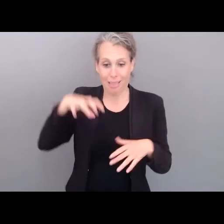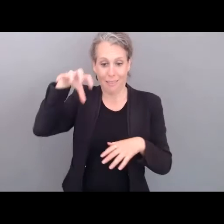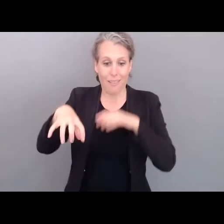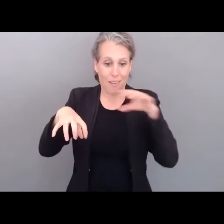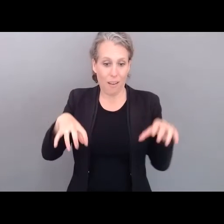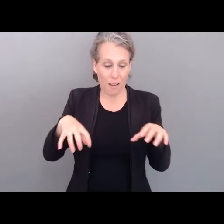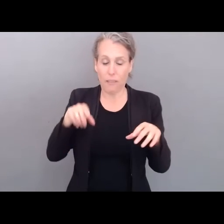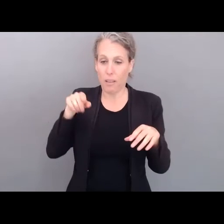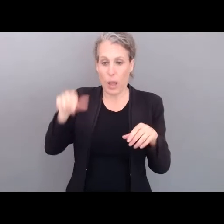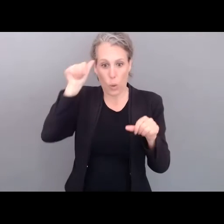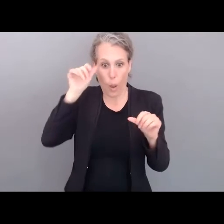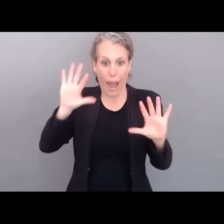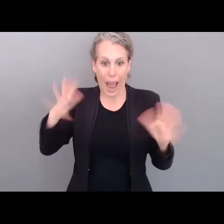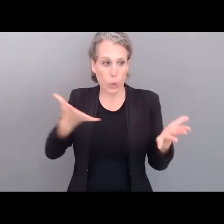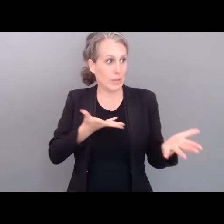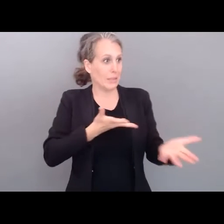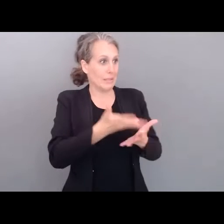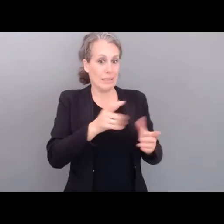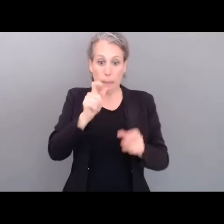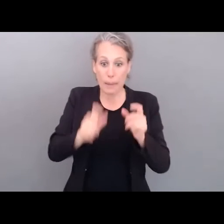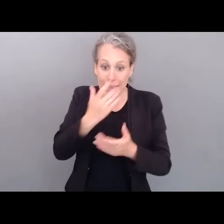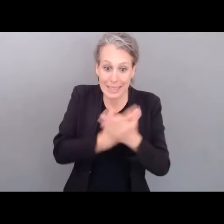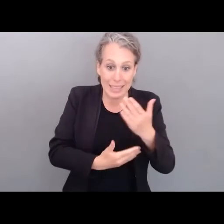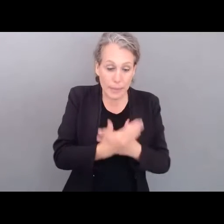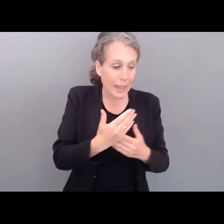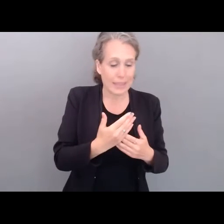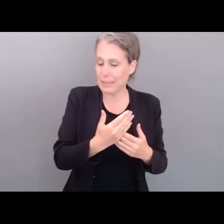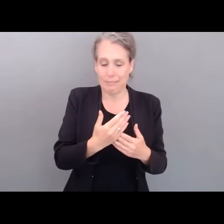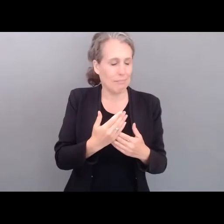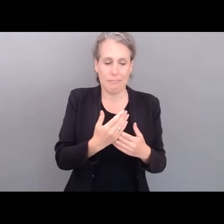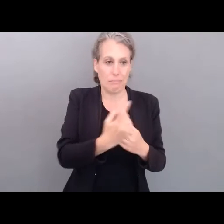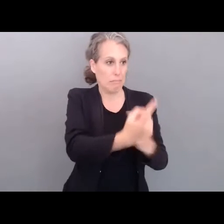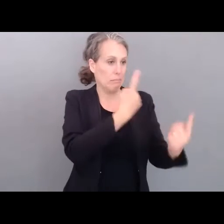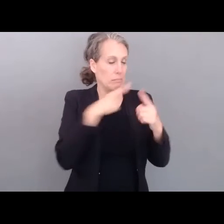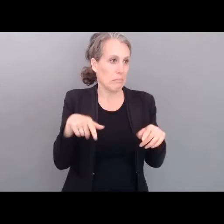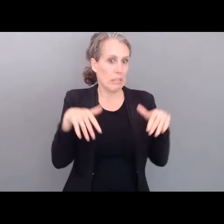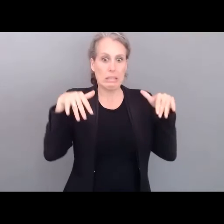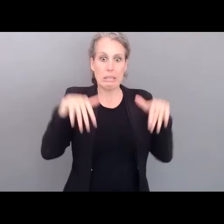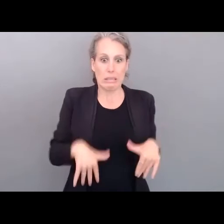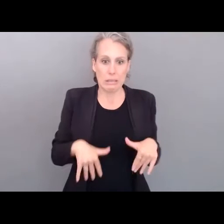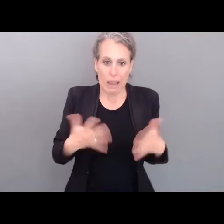: Los hallazgos los hallazgos significativos que encontramos que las instalaciones de salud no estaban preparadas, aún